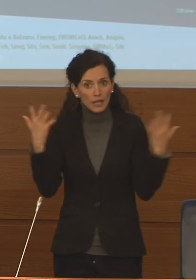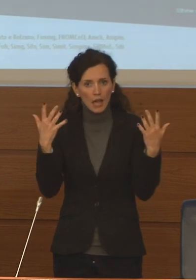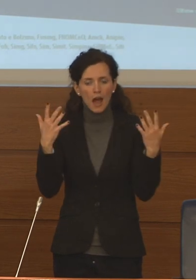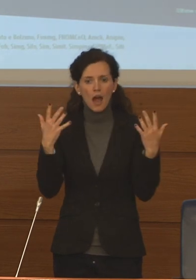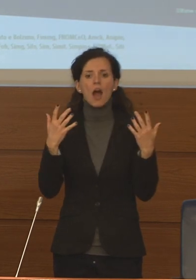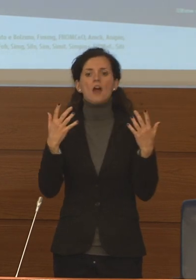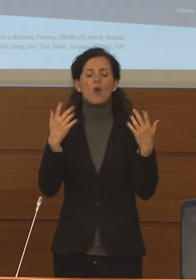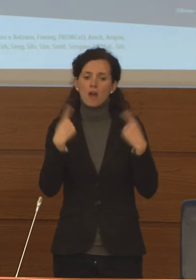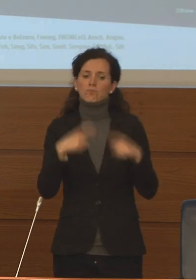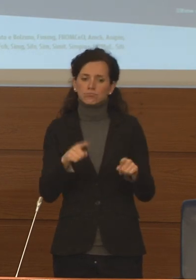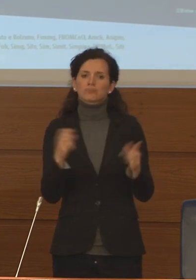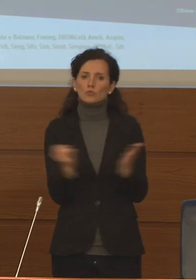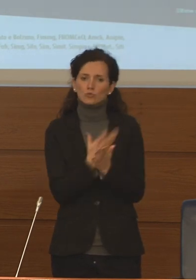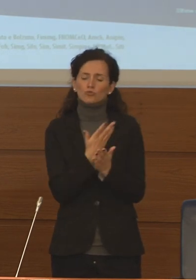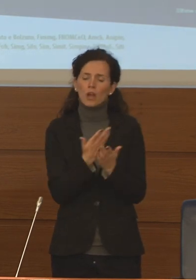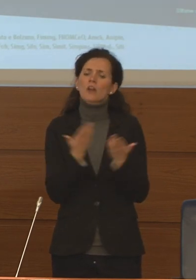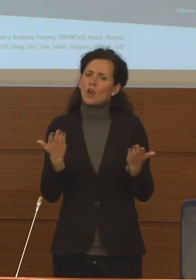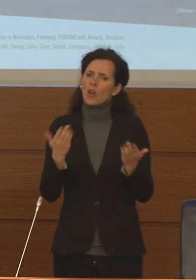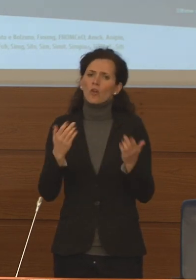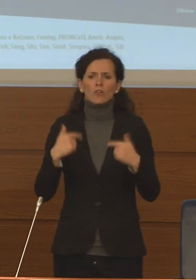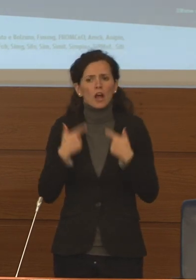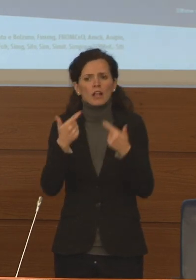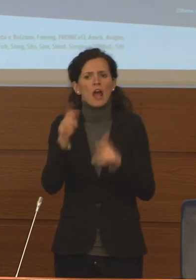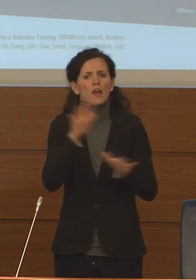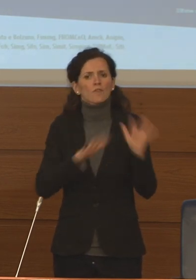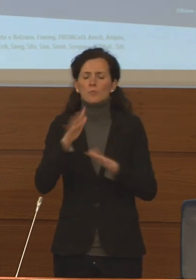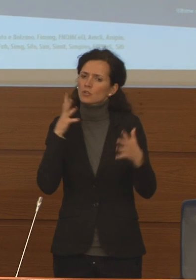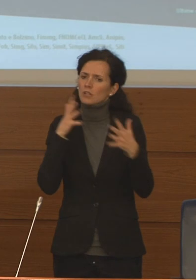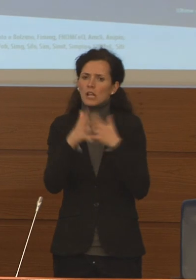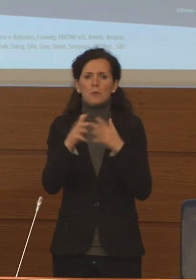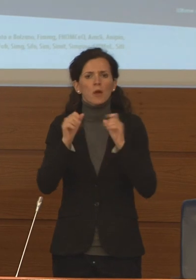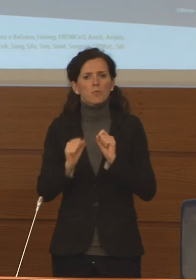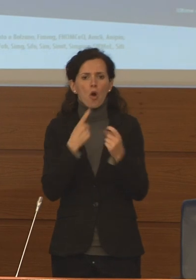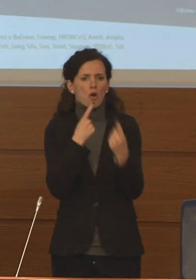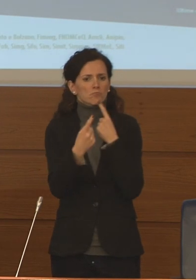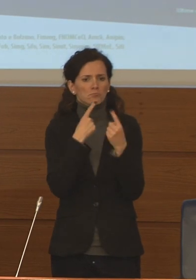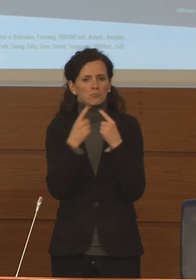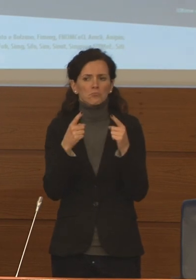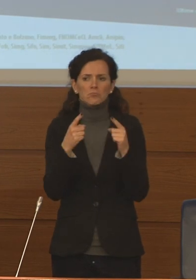questo sicuramente sarà trasparente, discusso apertamente come stiamo facendo con tutti i dati.